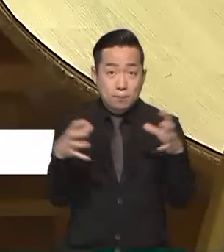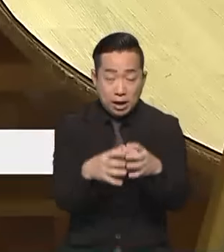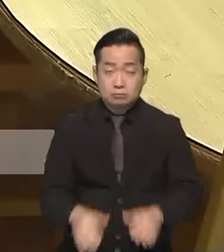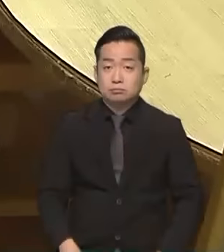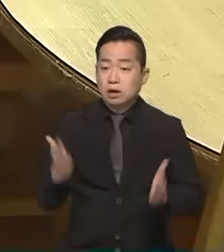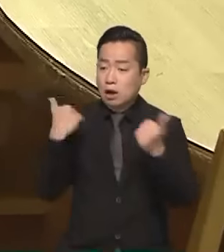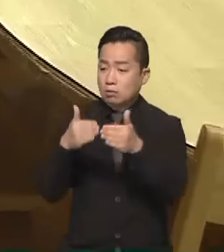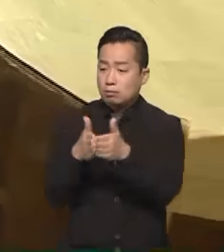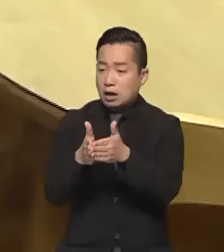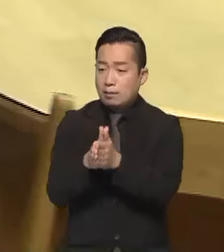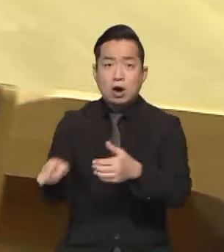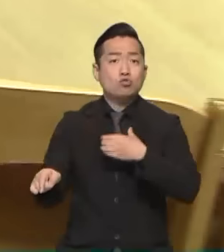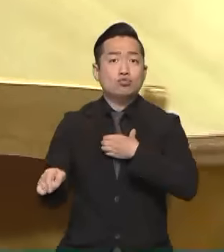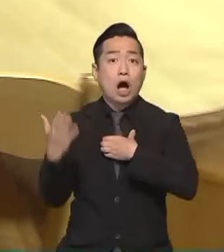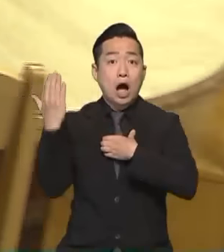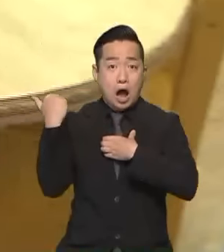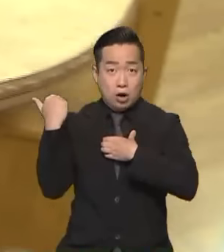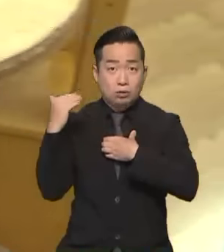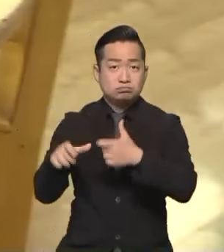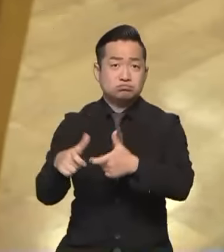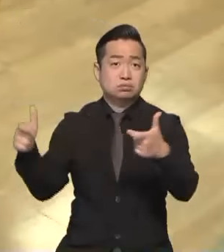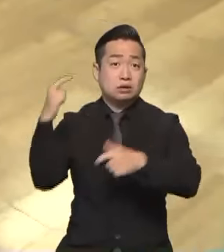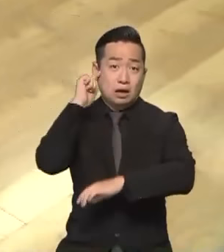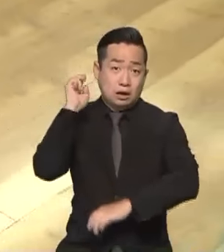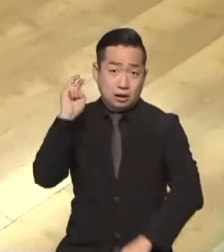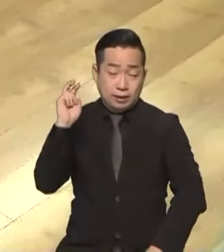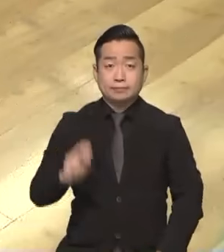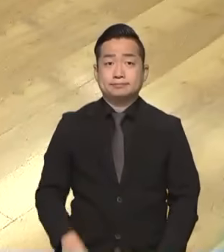놓인 학교 역시 계속 늘어날 전망입니다. KNN 김동환입니다.